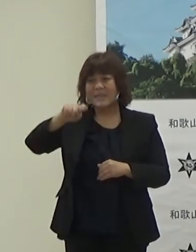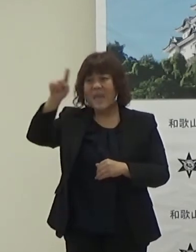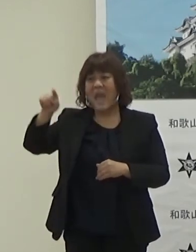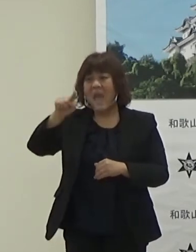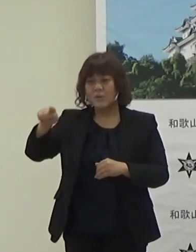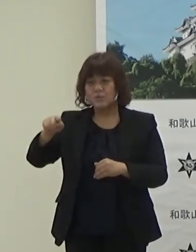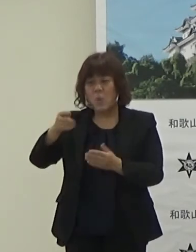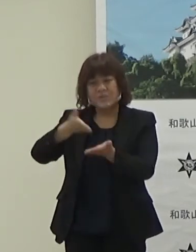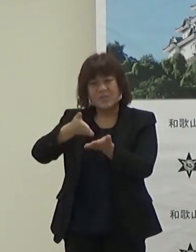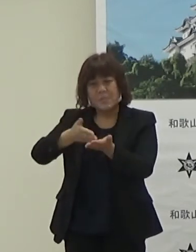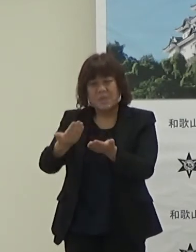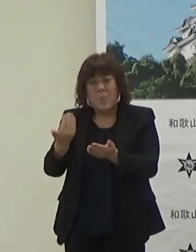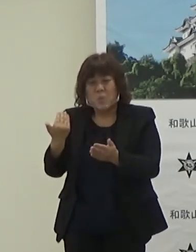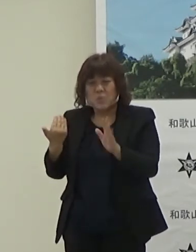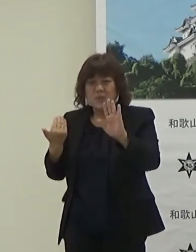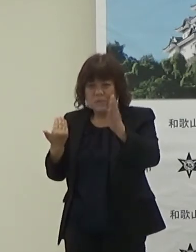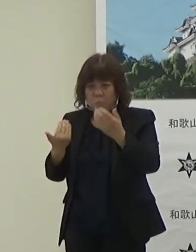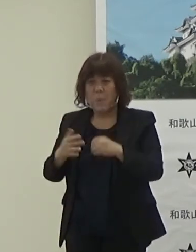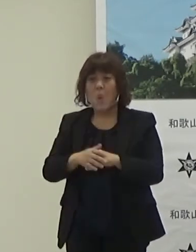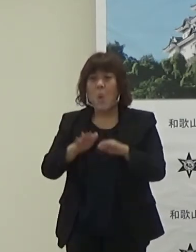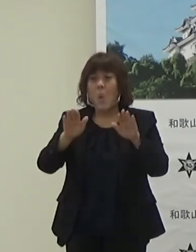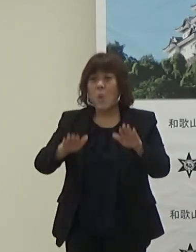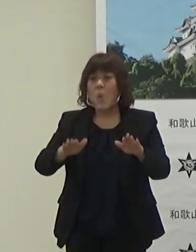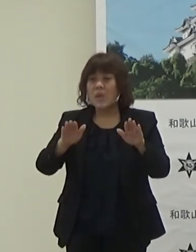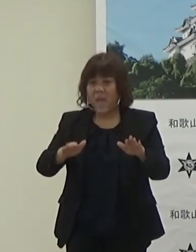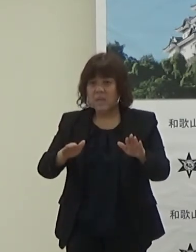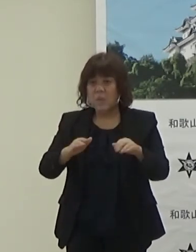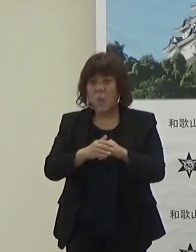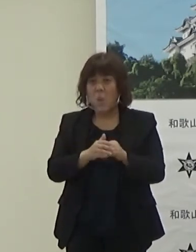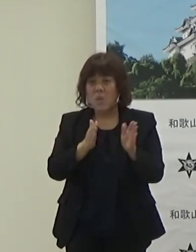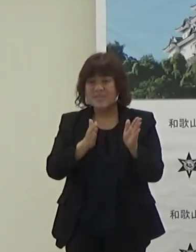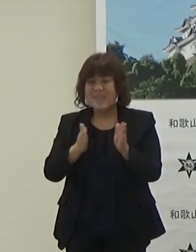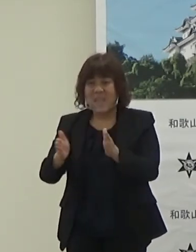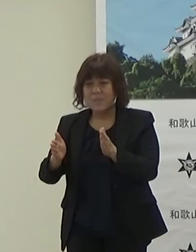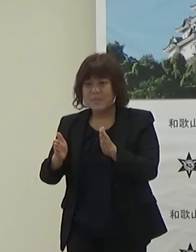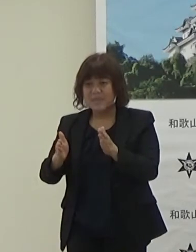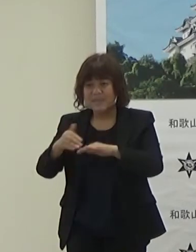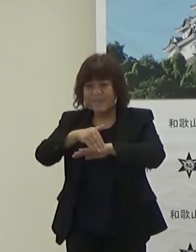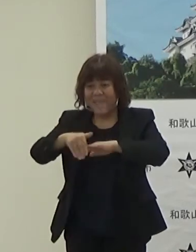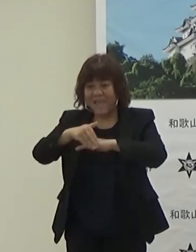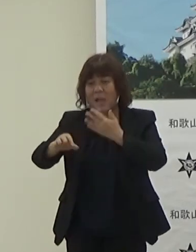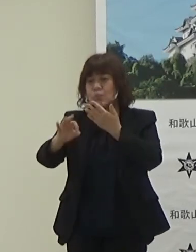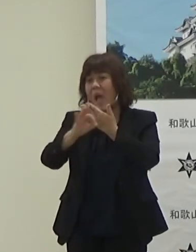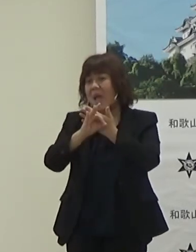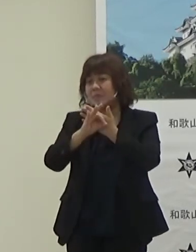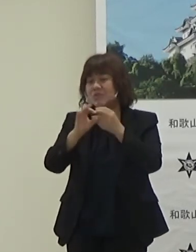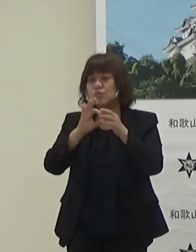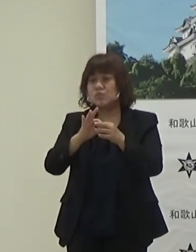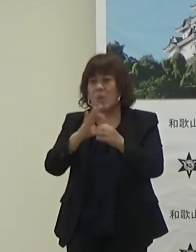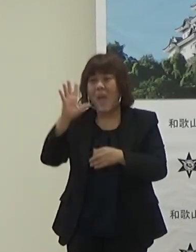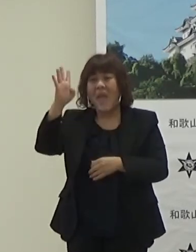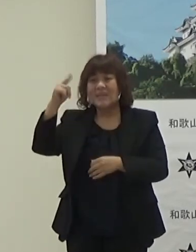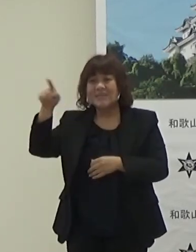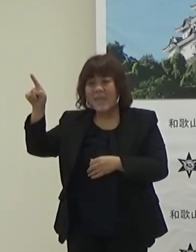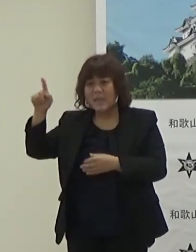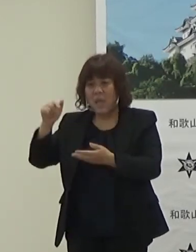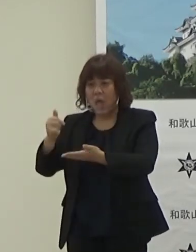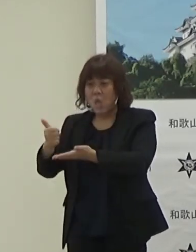今回の整備計画案に関しましては県が主体でやってましたので